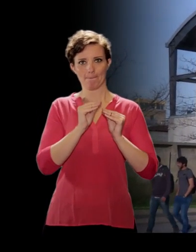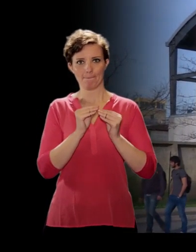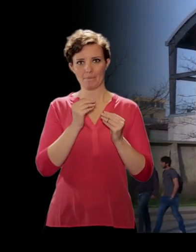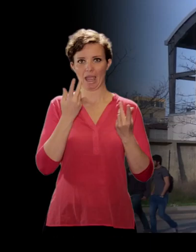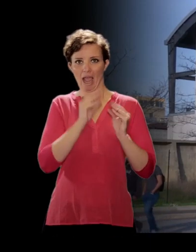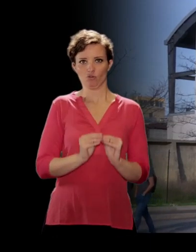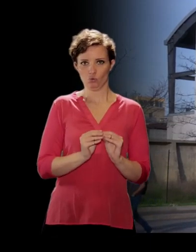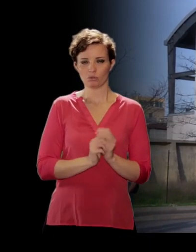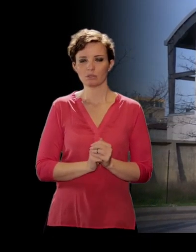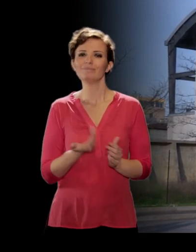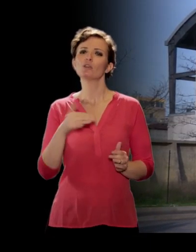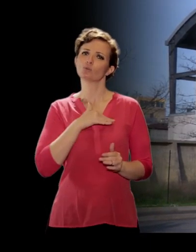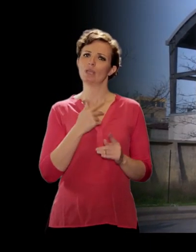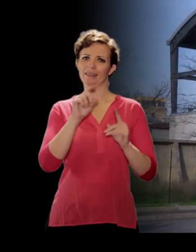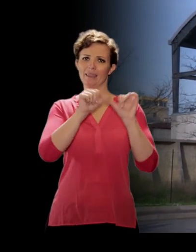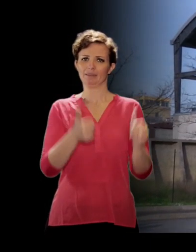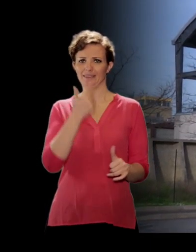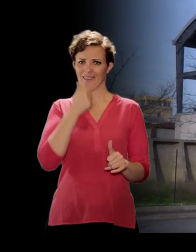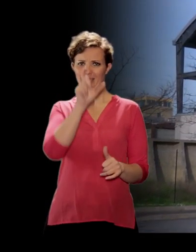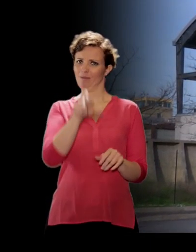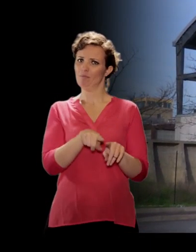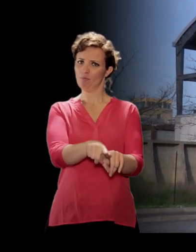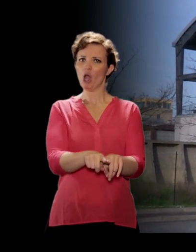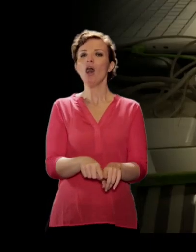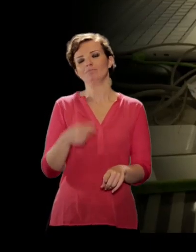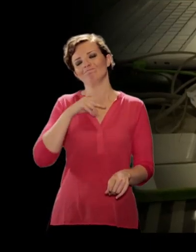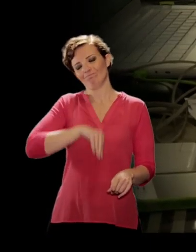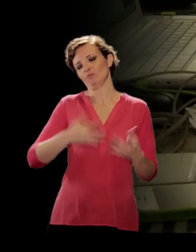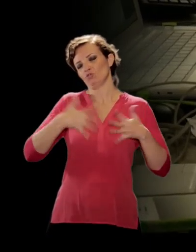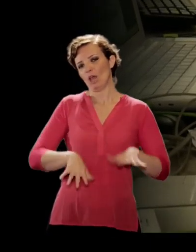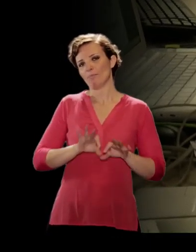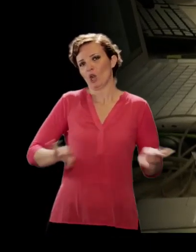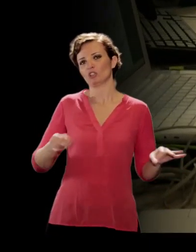Il nostro studente è generalmente portato per le materie scientifiche,